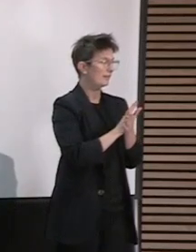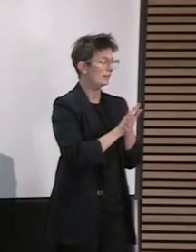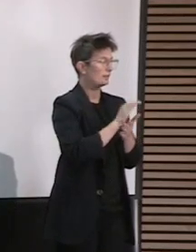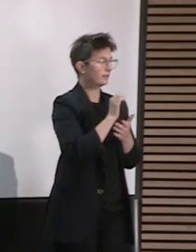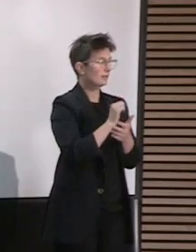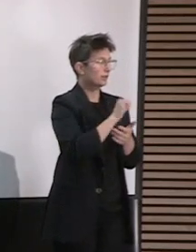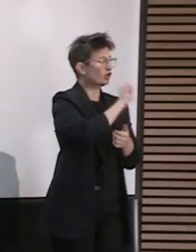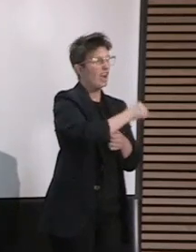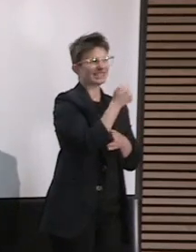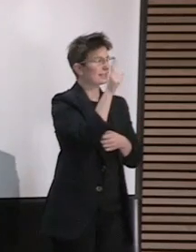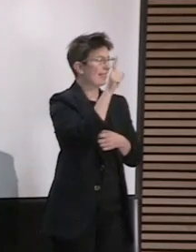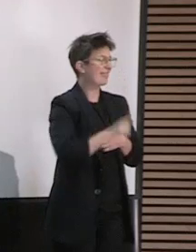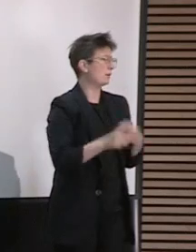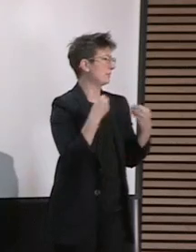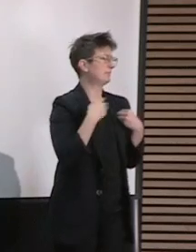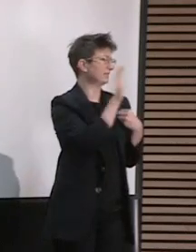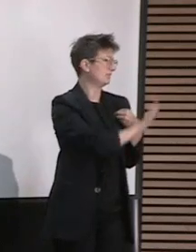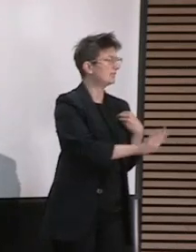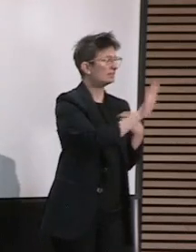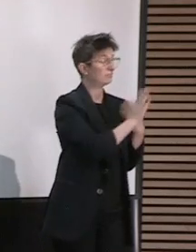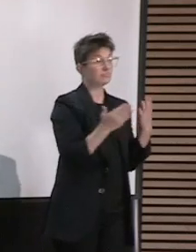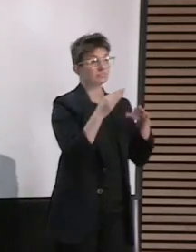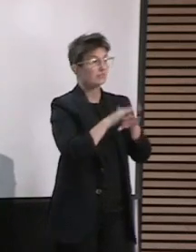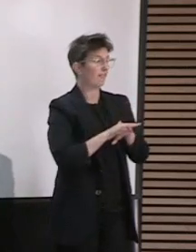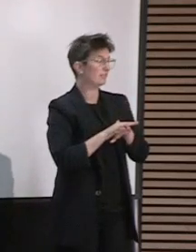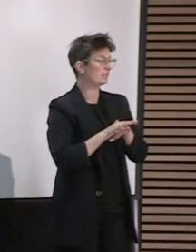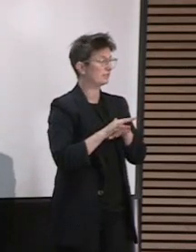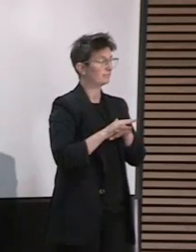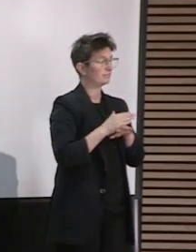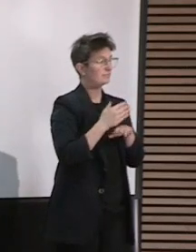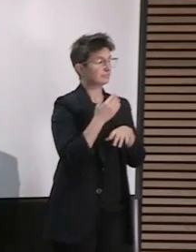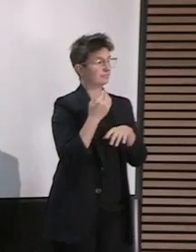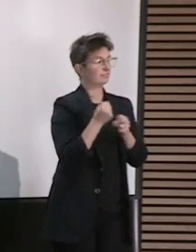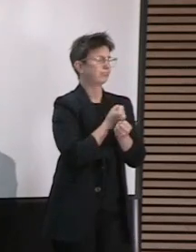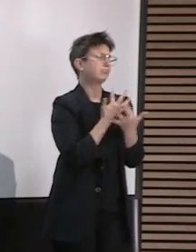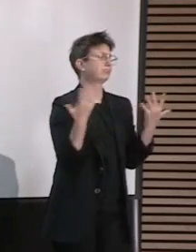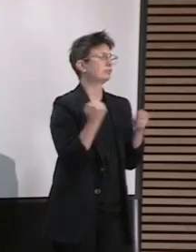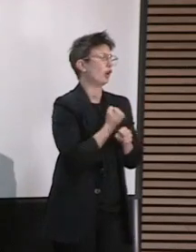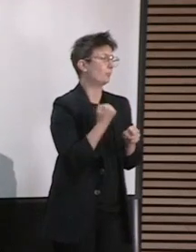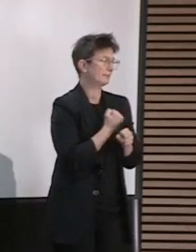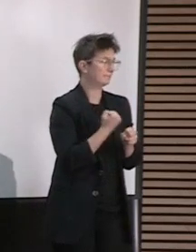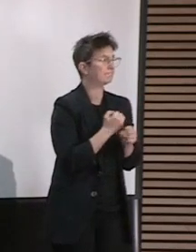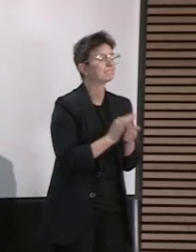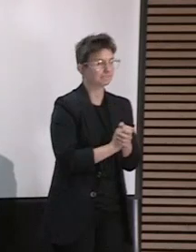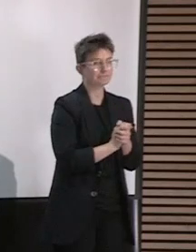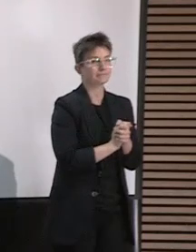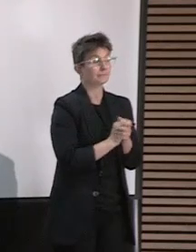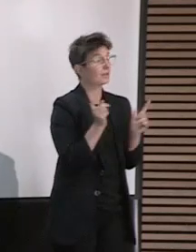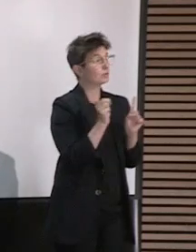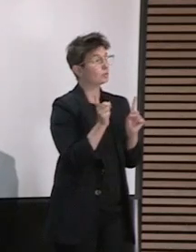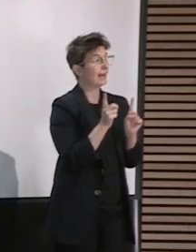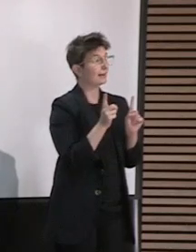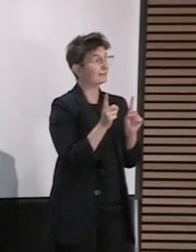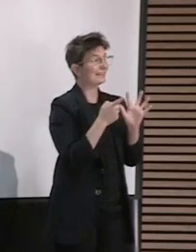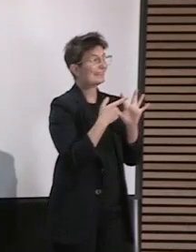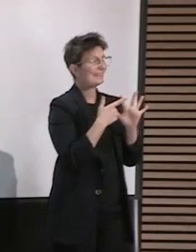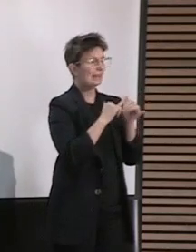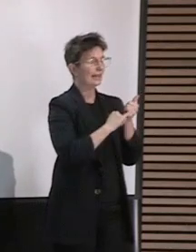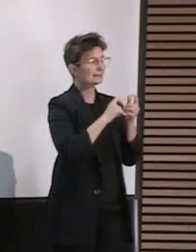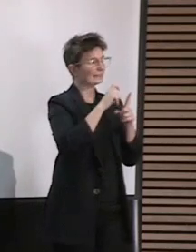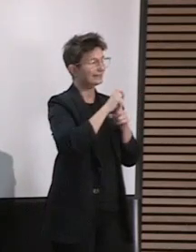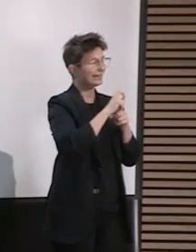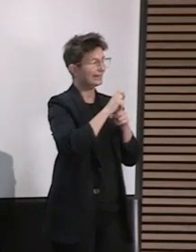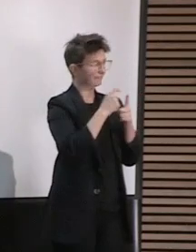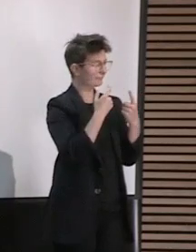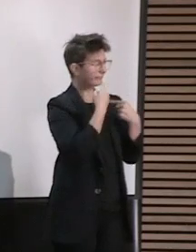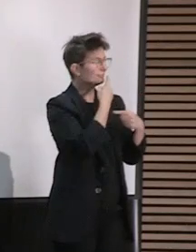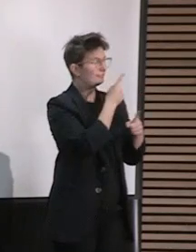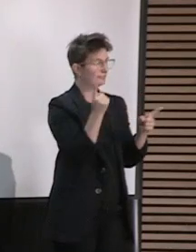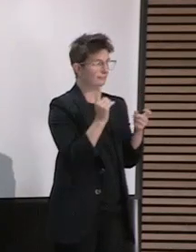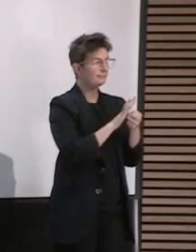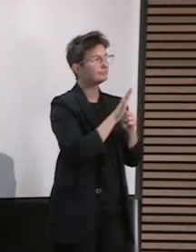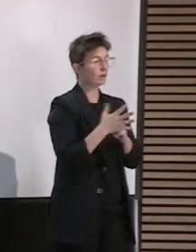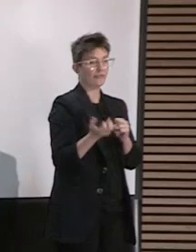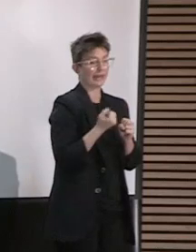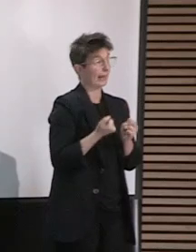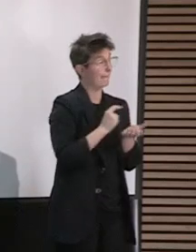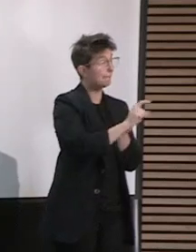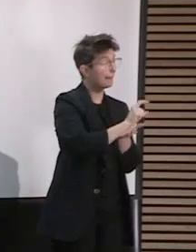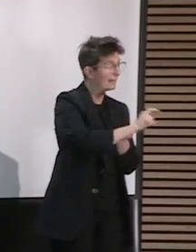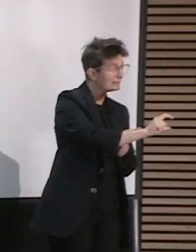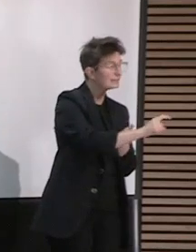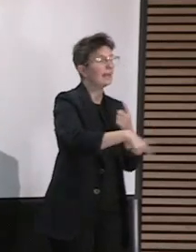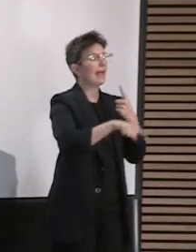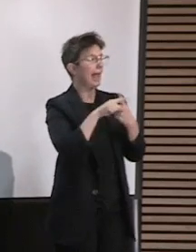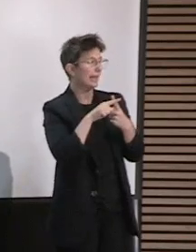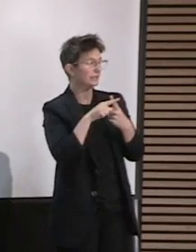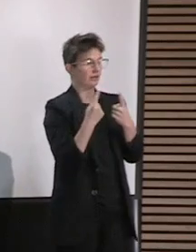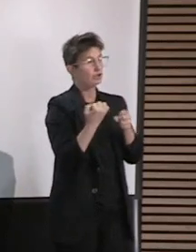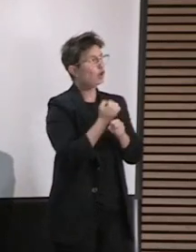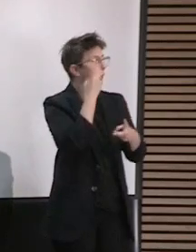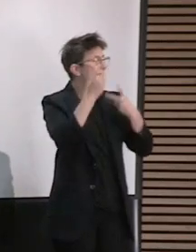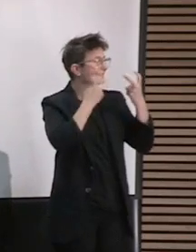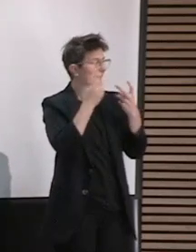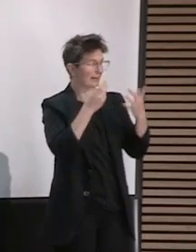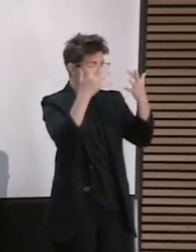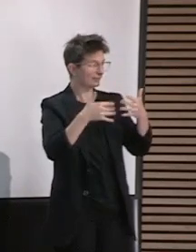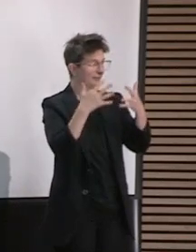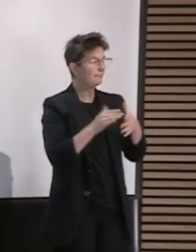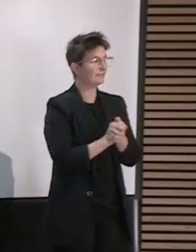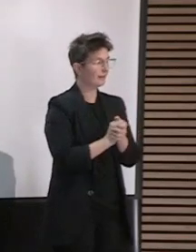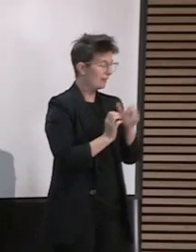utu mo a raatau wiki e waru. E